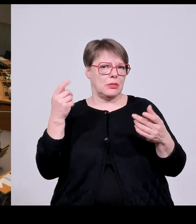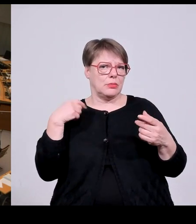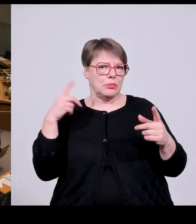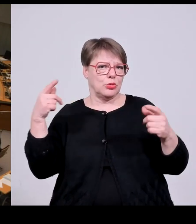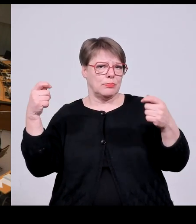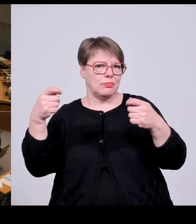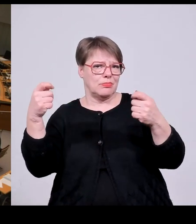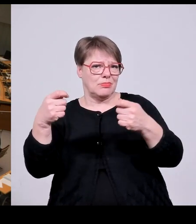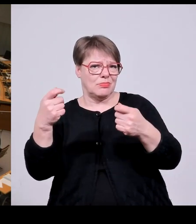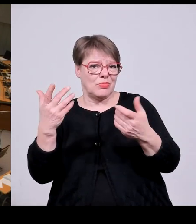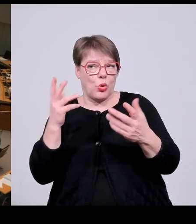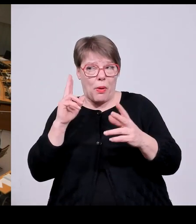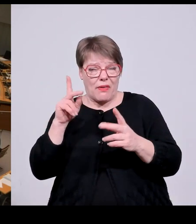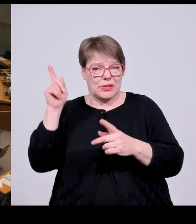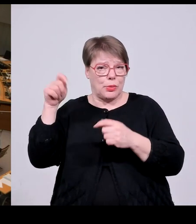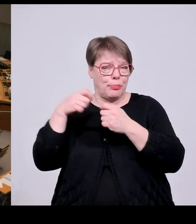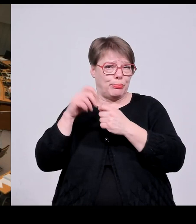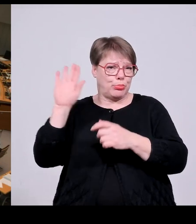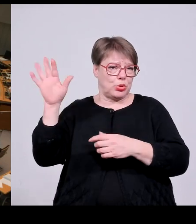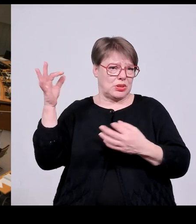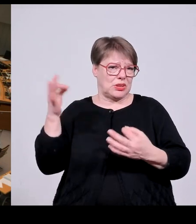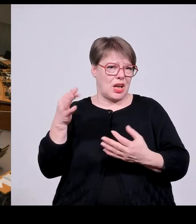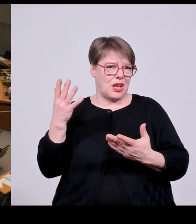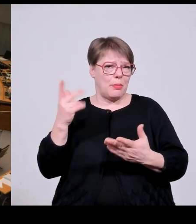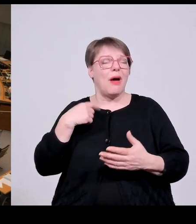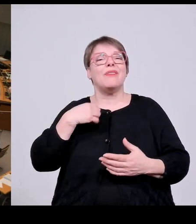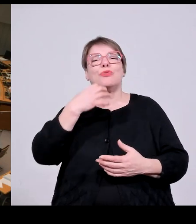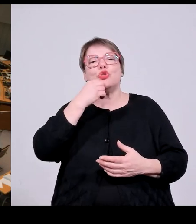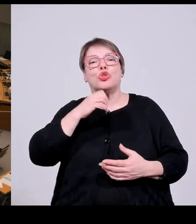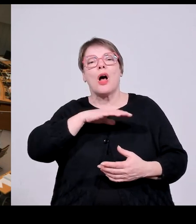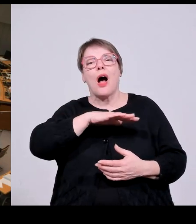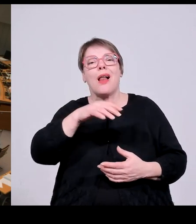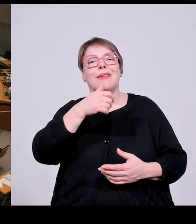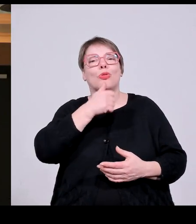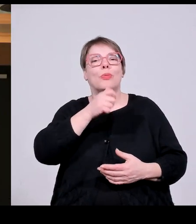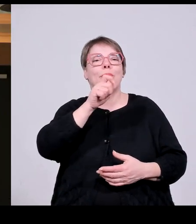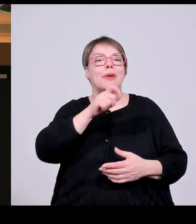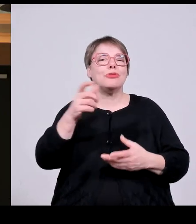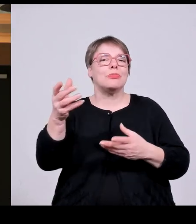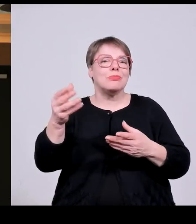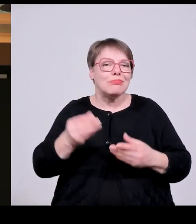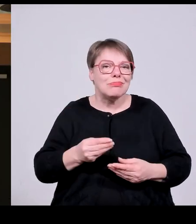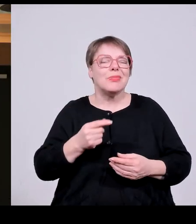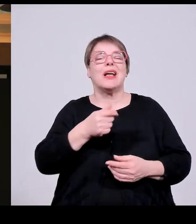Vielen Dank, Herr Präsident, meine sehr geehrten Damen und Herren! Ich hab mich schon gewundert, dass die SPD, das hierzu